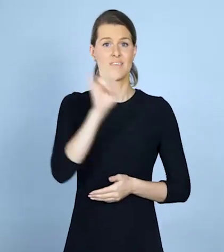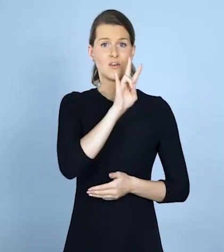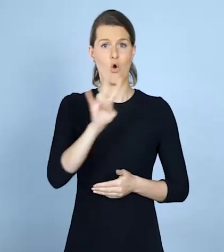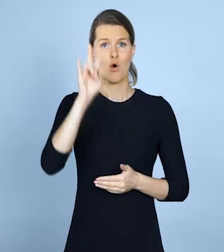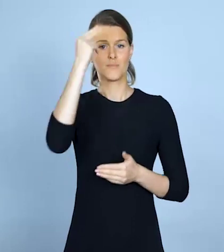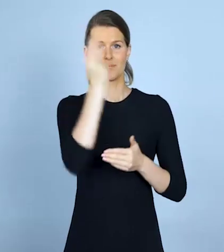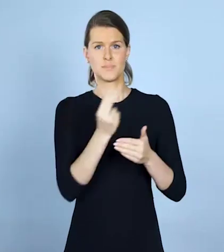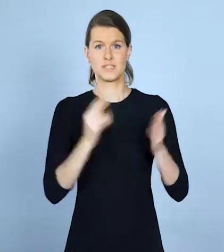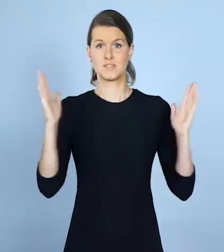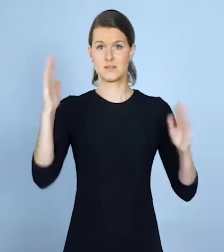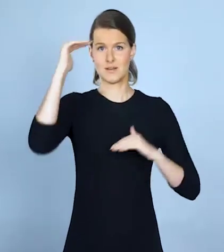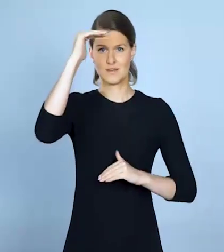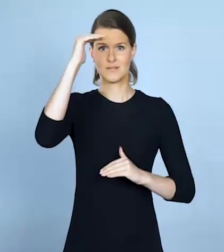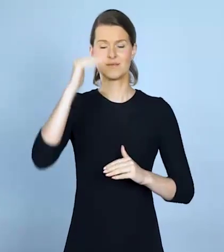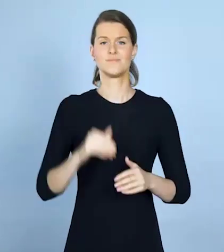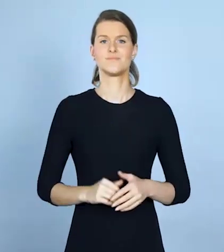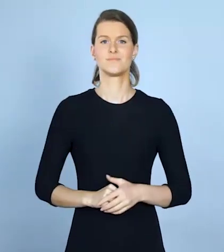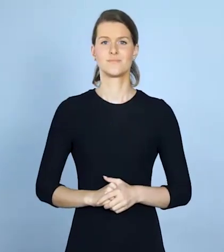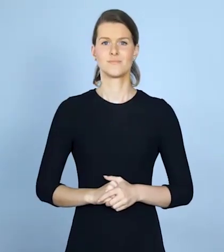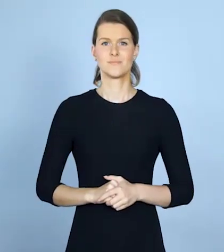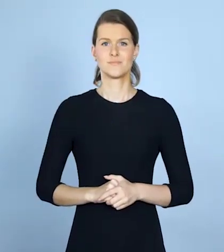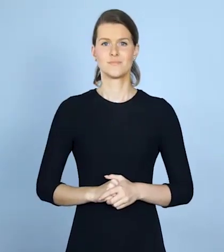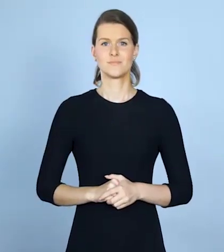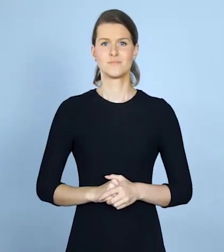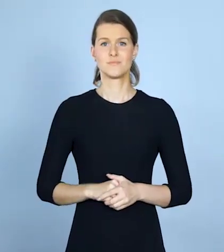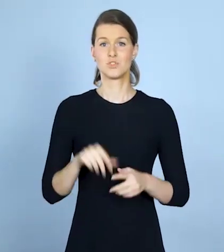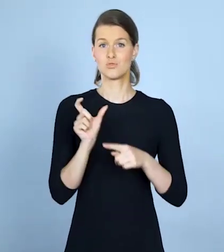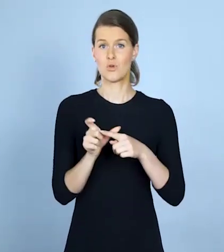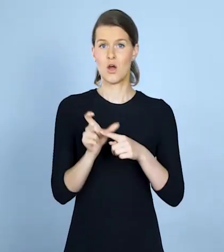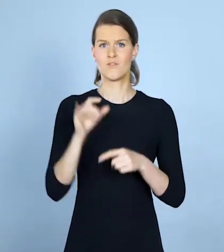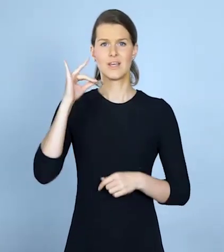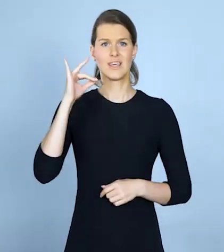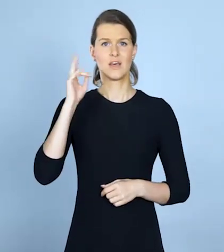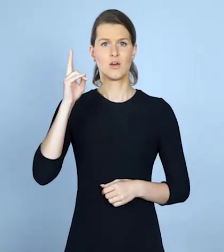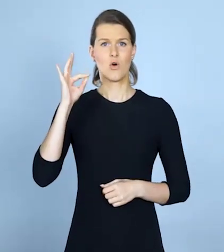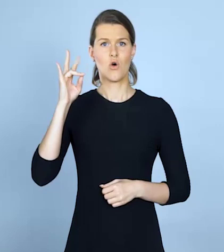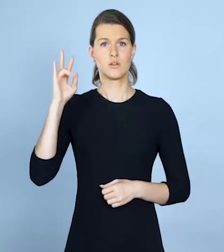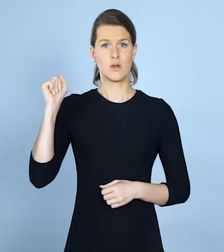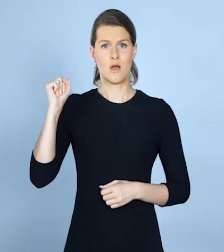в иконописи. Слово «икона» -